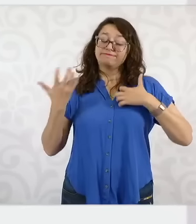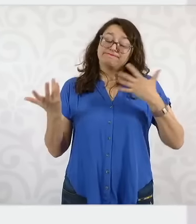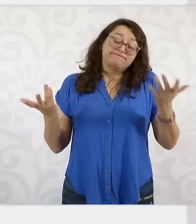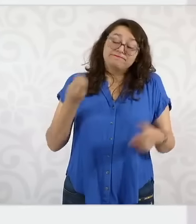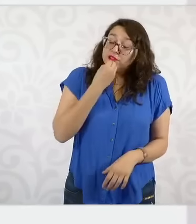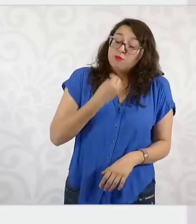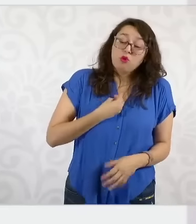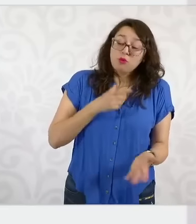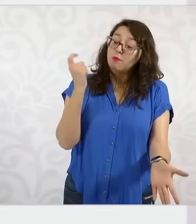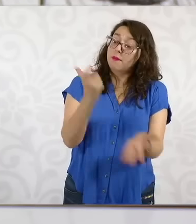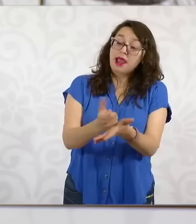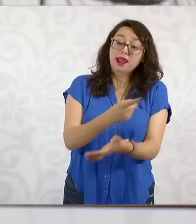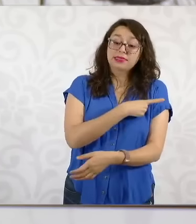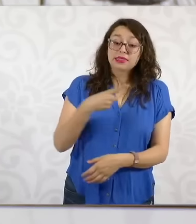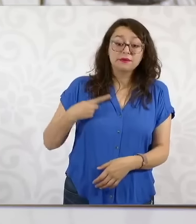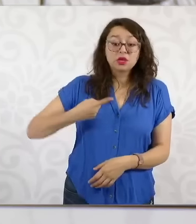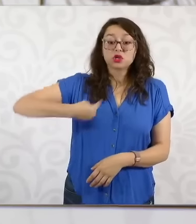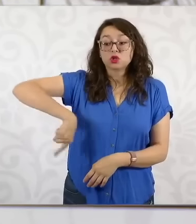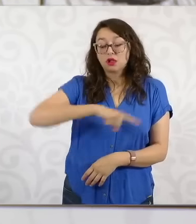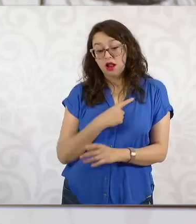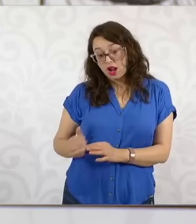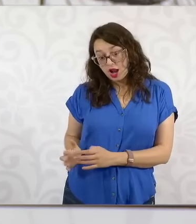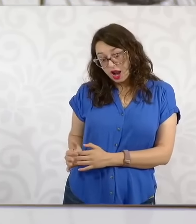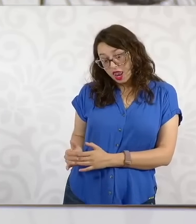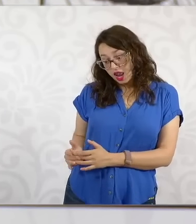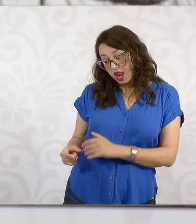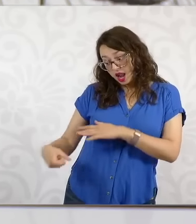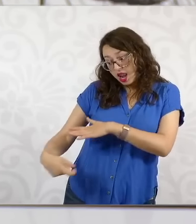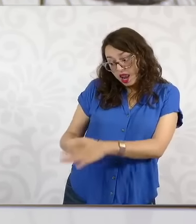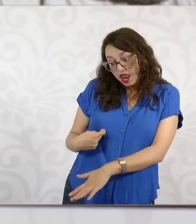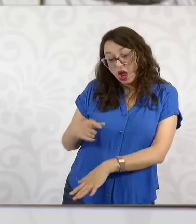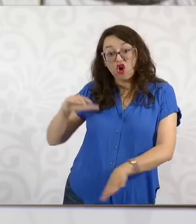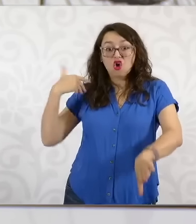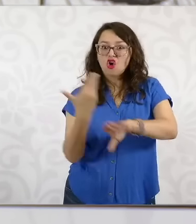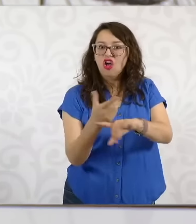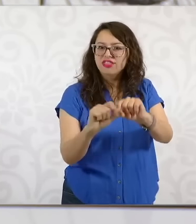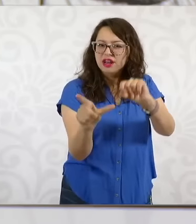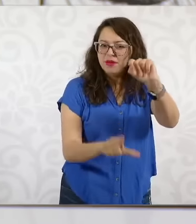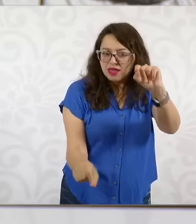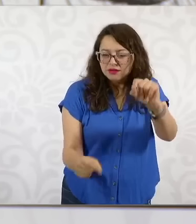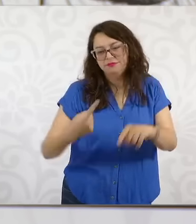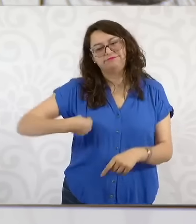Nosotros no hacemos acuerdos en oscurito en contra del pueblo de México, pero durante